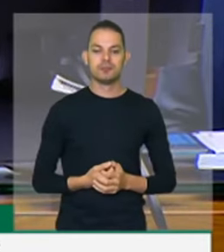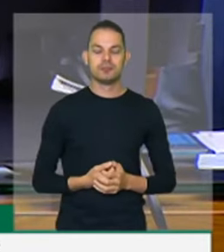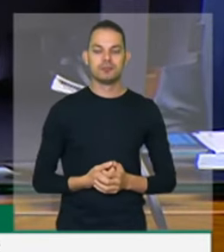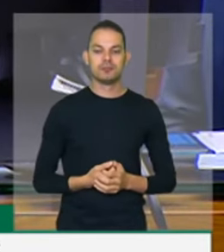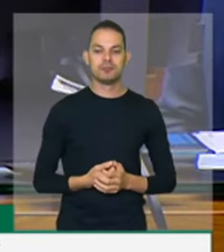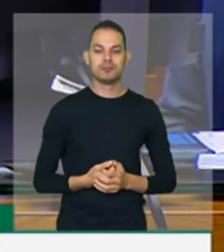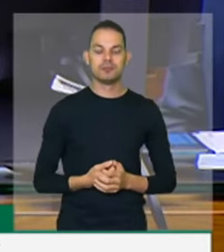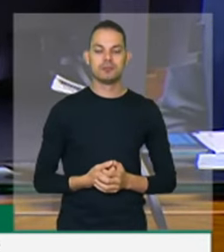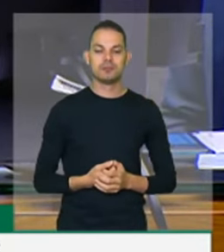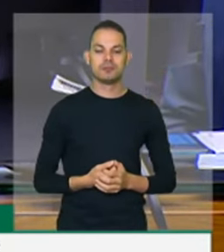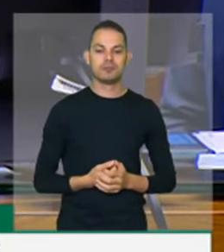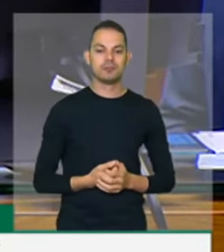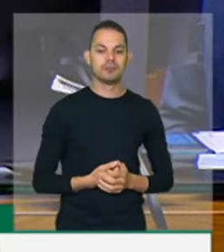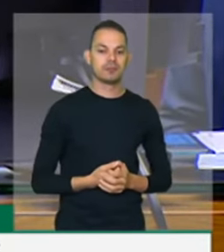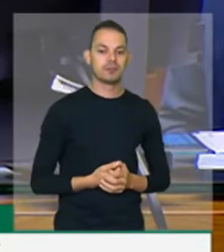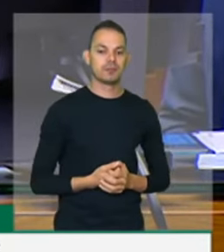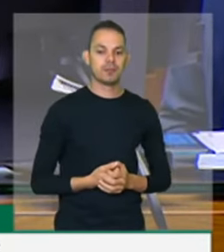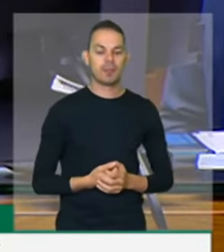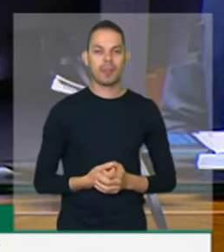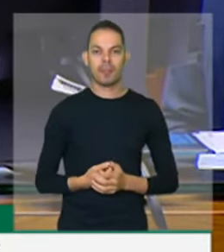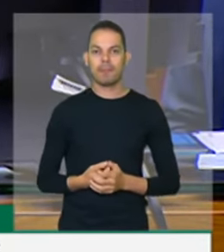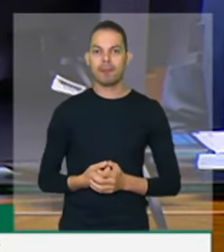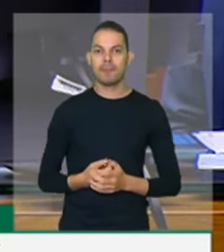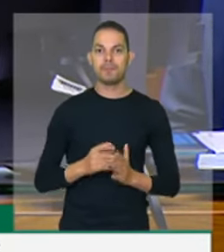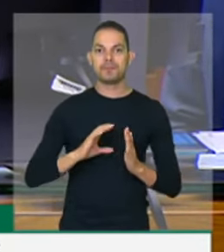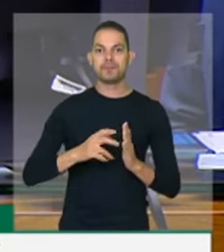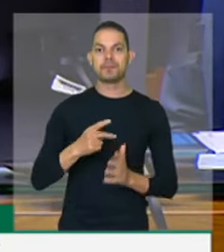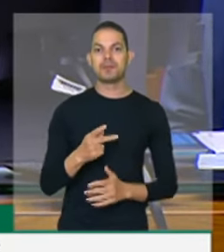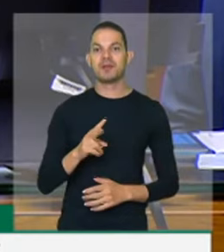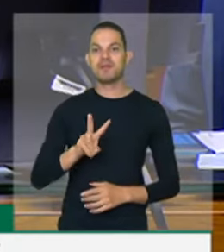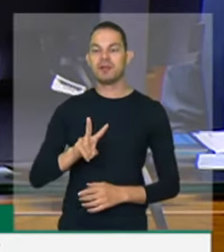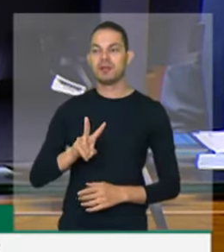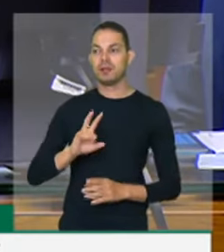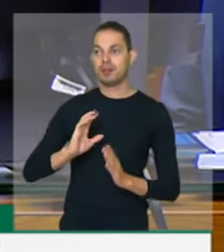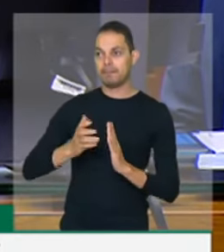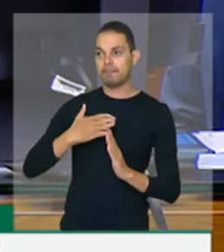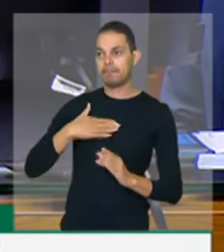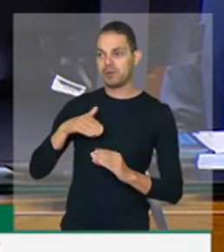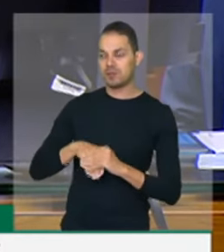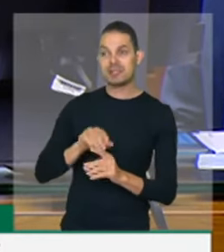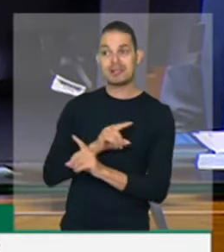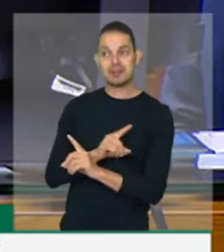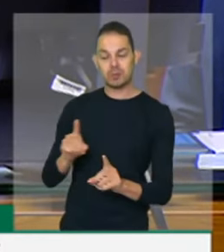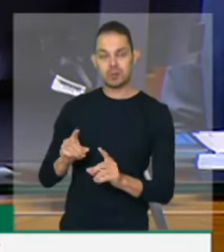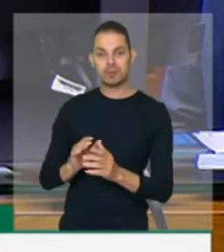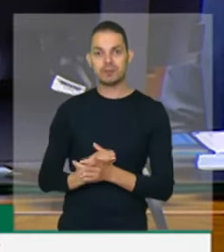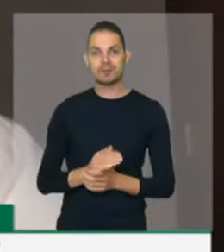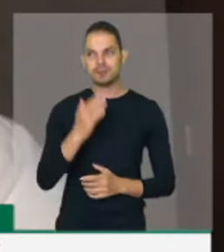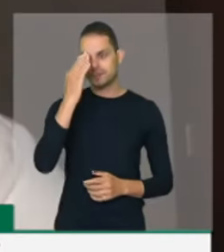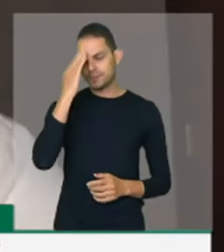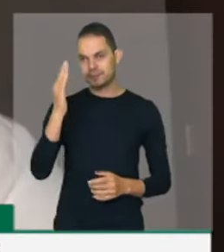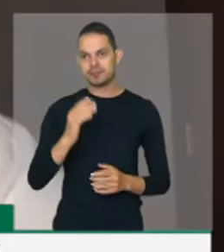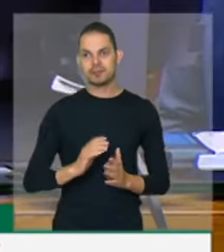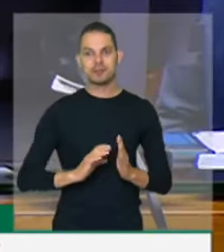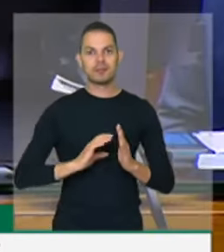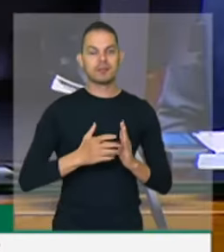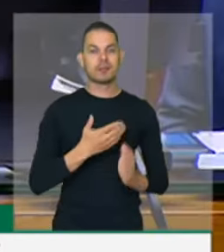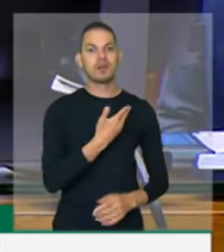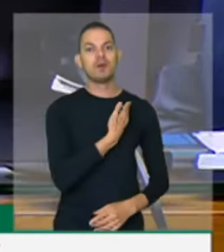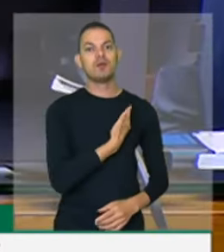REGULAÇÃO . -- [PRESIDENTE]: GOVERNO. PV. -- [DEPUTADO]: PV NÃO A EMENDA. -- [PRESIDENTE]: GOVERNO. [DEPUTADO]: PRESIDENTE, SENHORES E